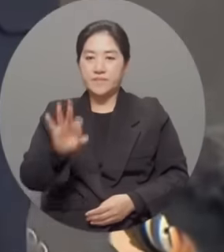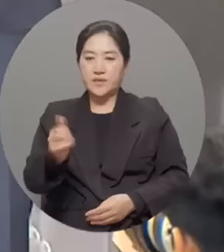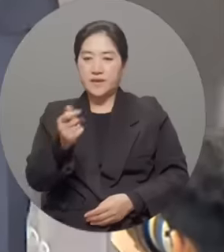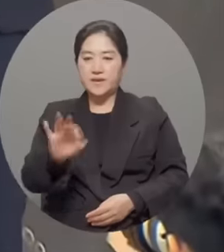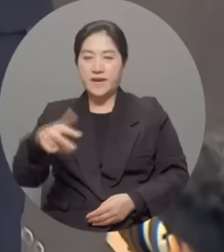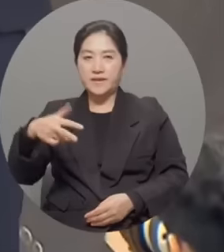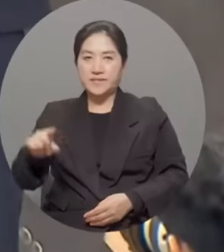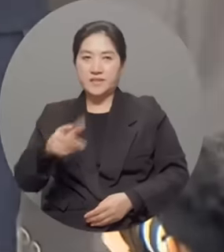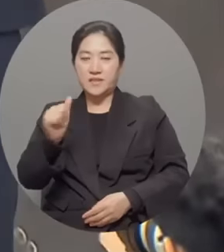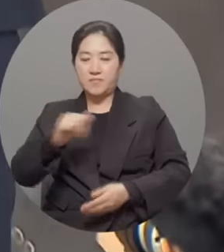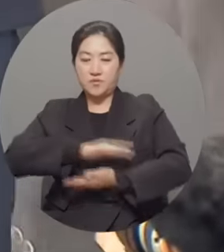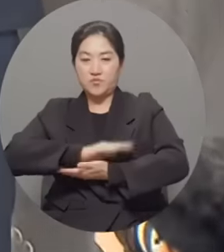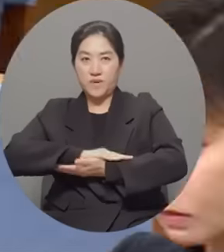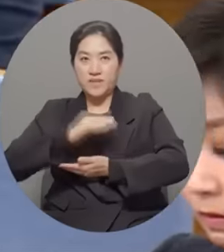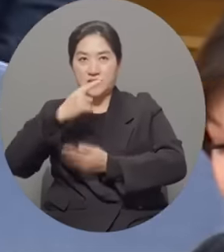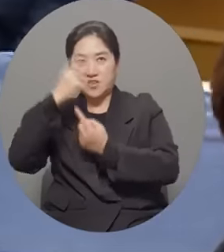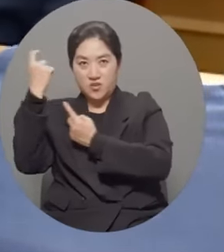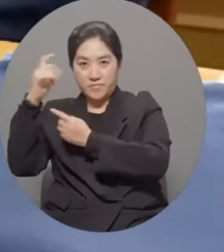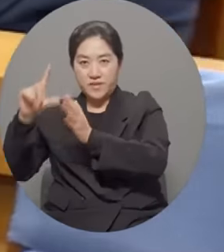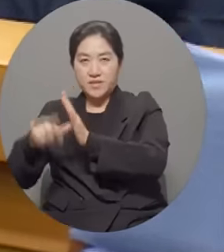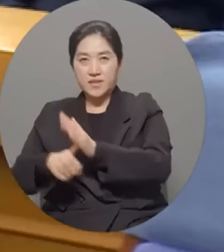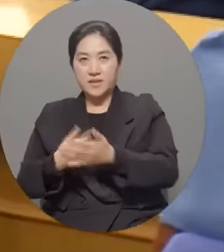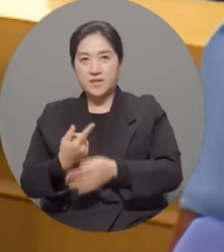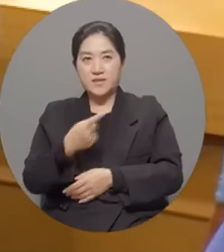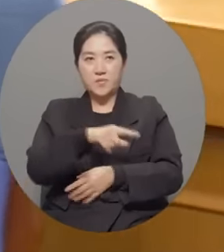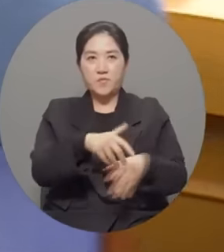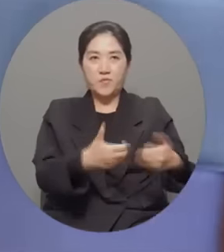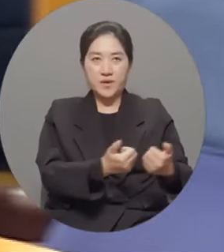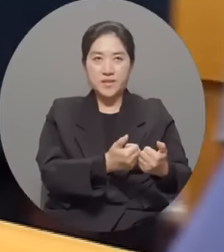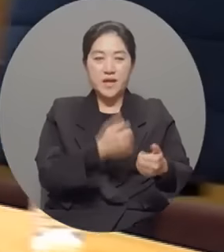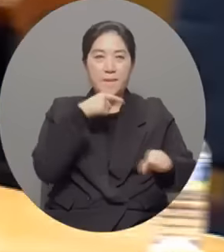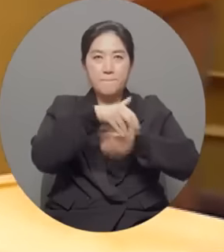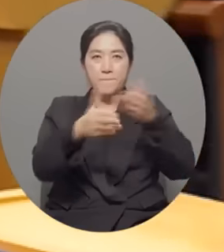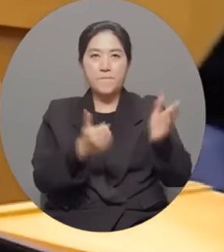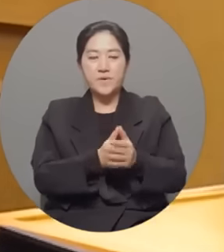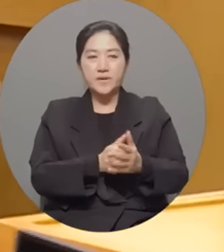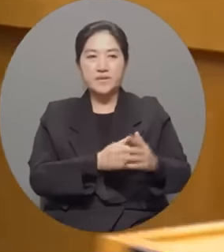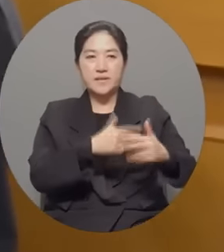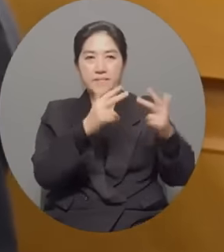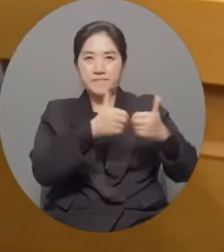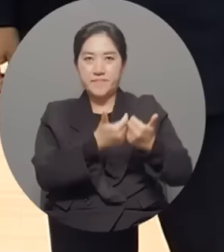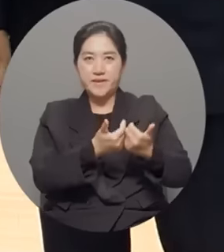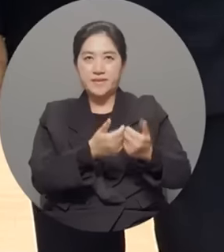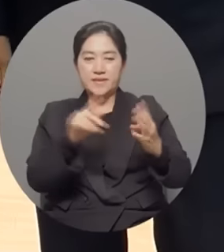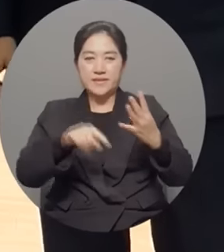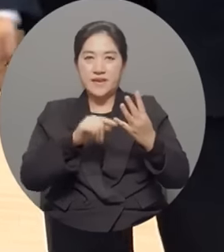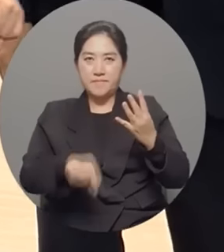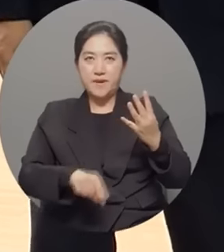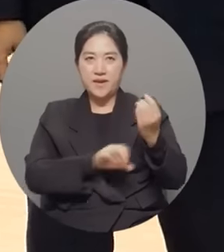(기자) 양향자 대표의 출판기념회가 진행되던 시각, 옆 회의실에서는 민주당